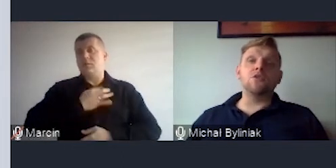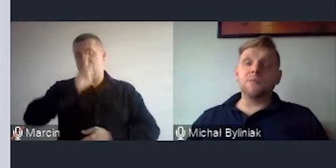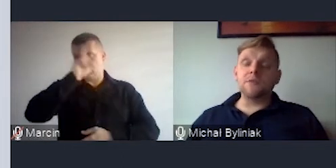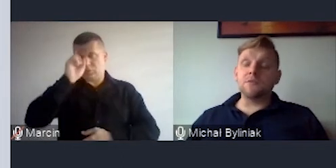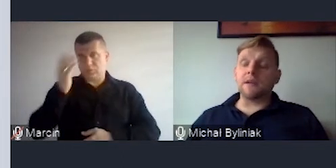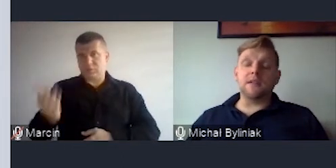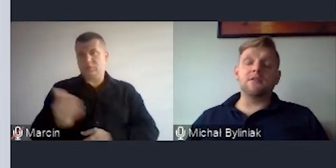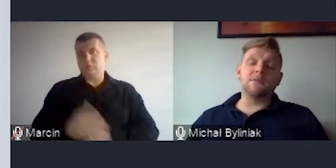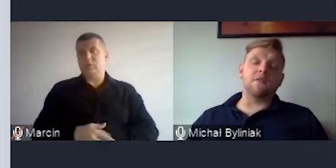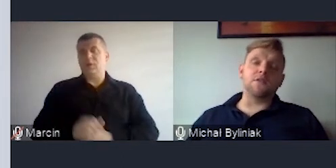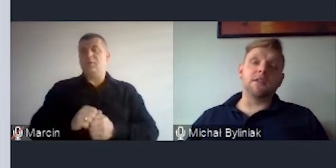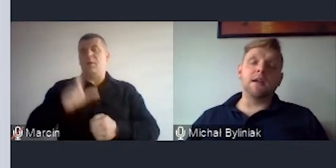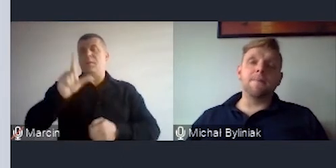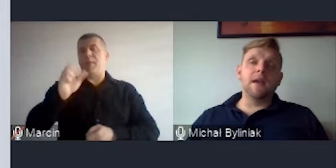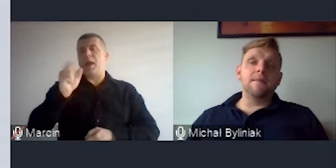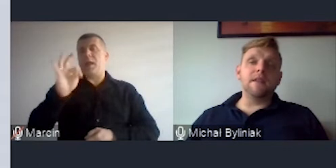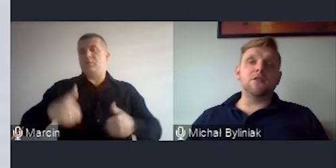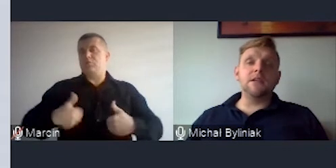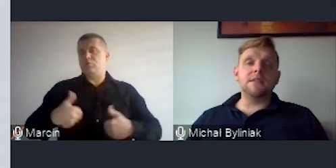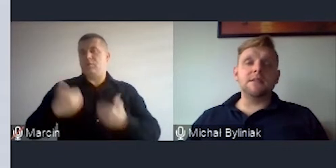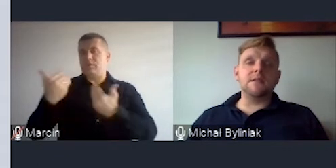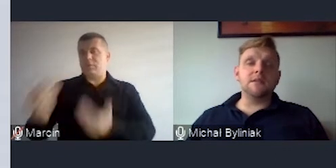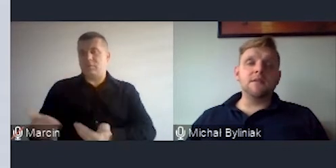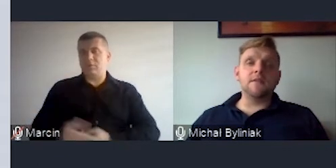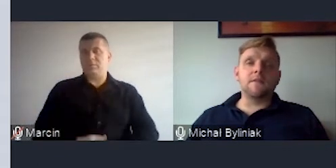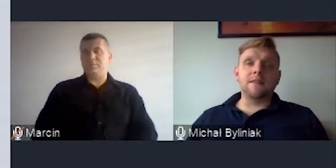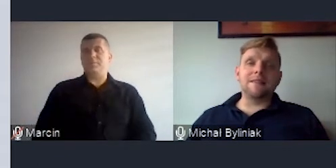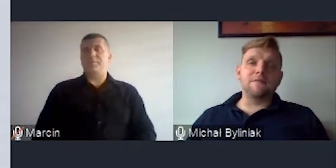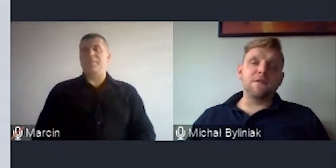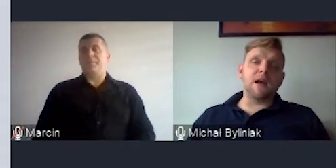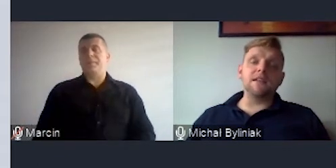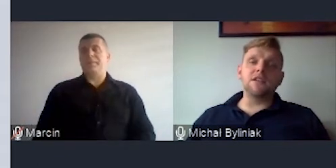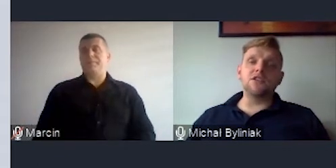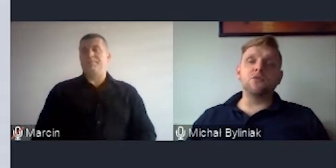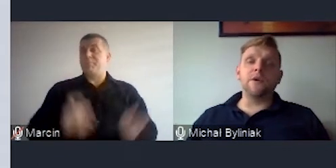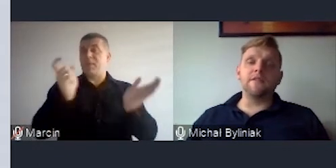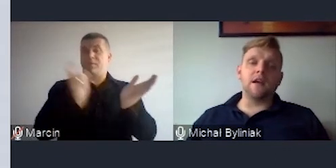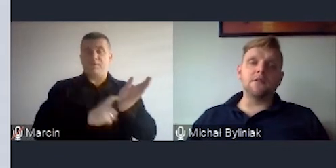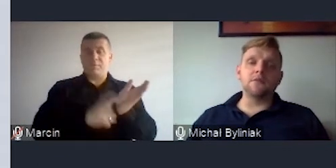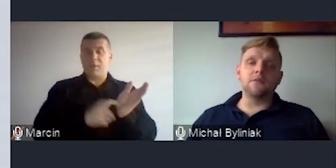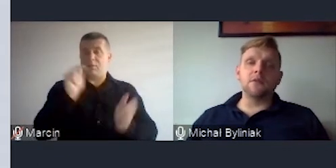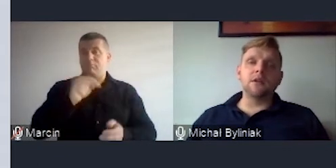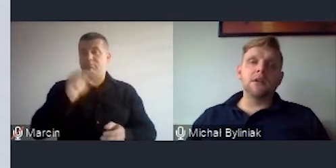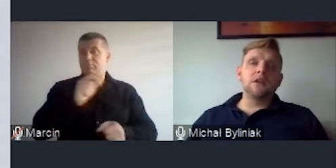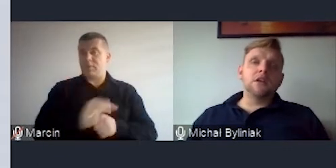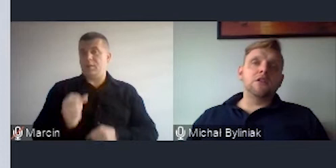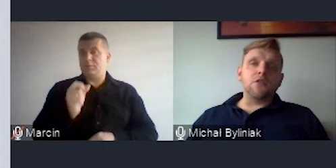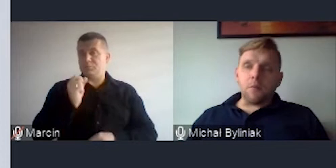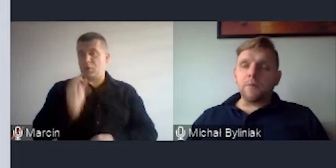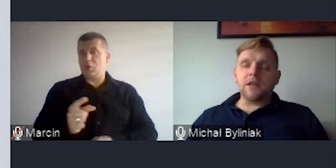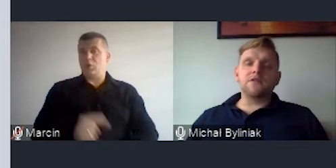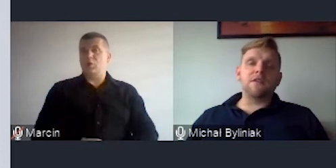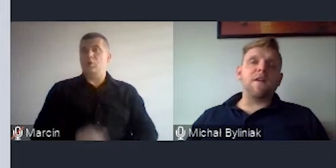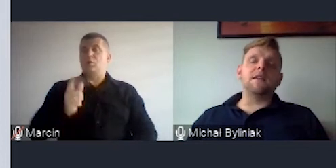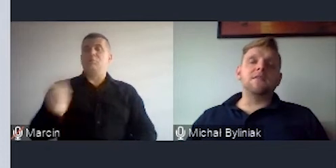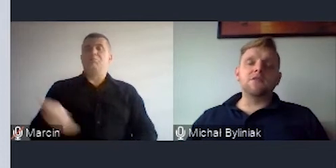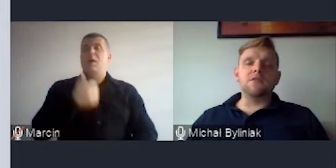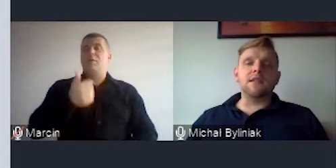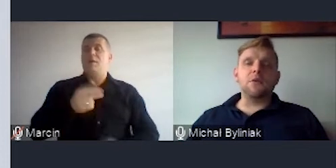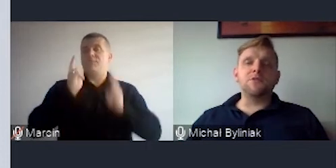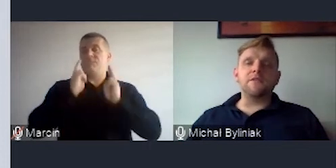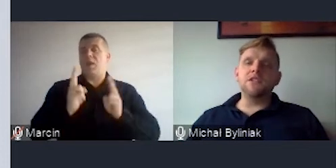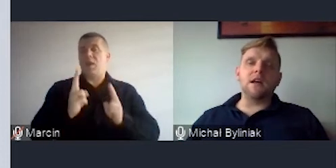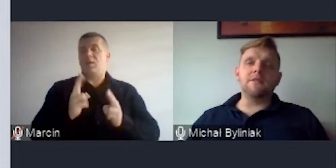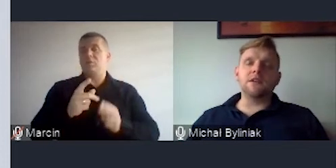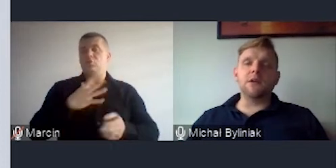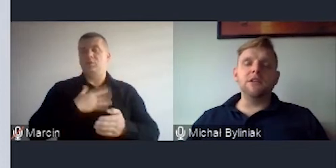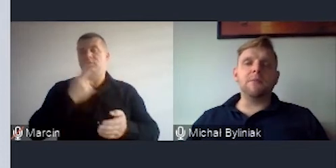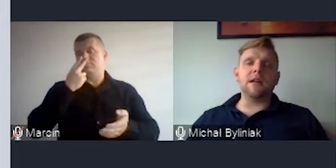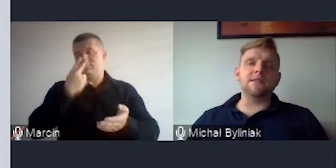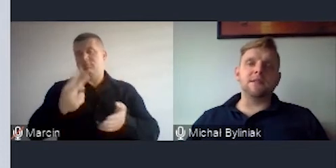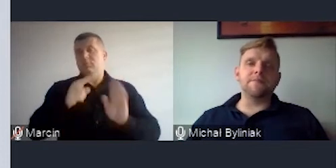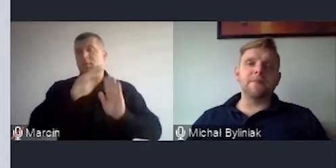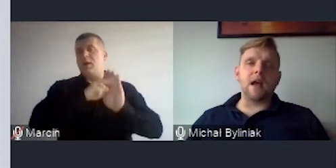czy pakiety zdrowotne, natomiast wymagania jakie się tu pojawiają to po pierwsze fakt, że zostało przewidziane w regulaminie pracy,